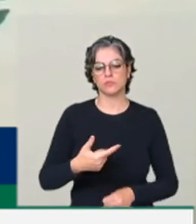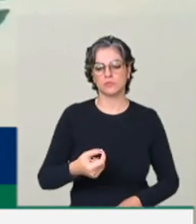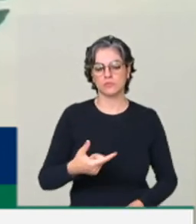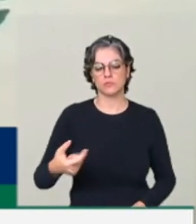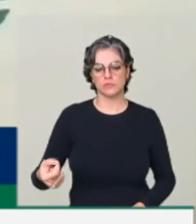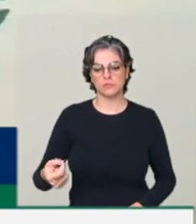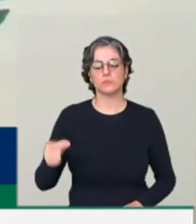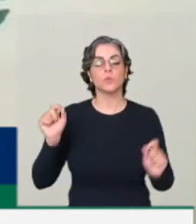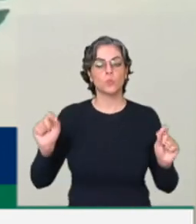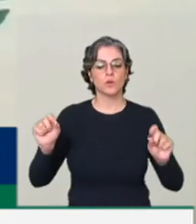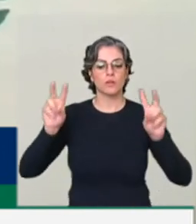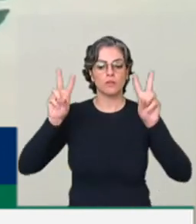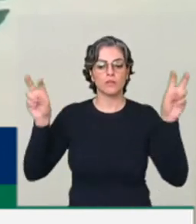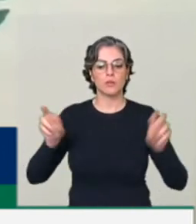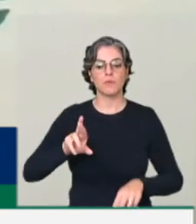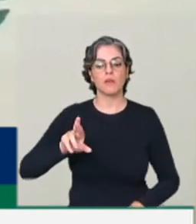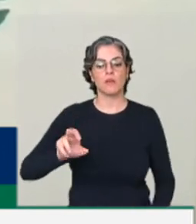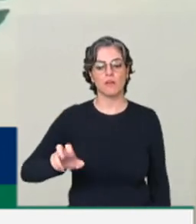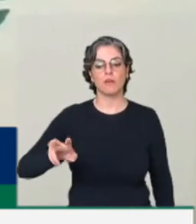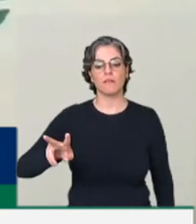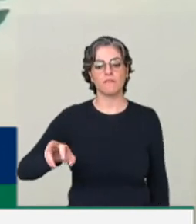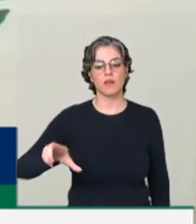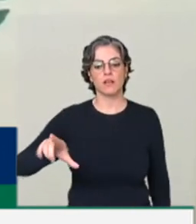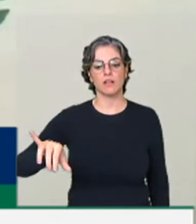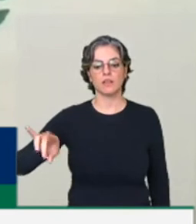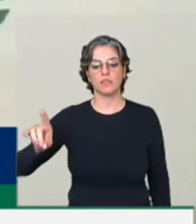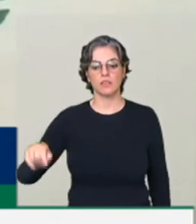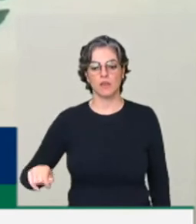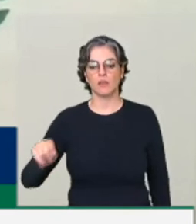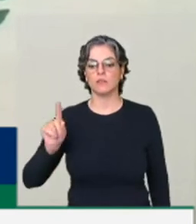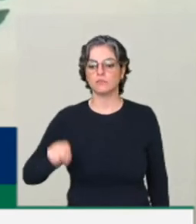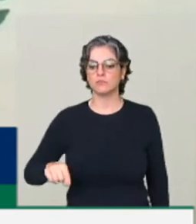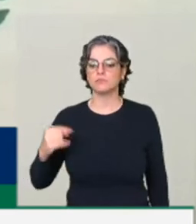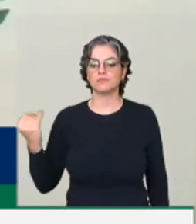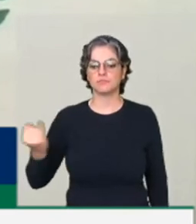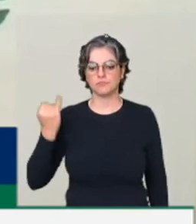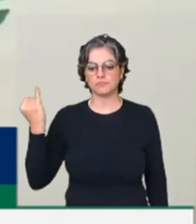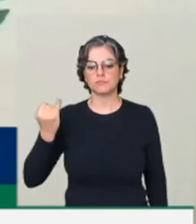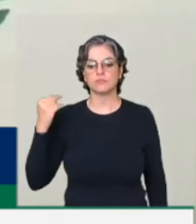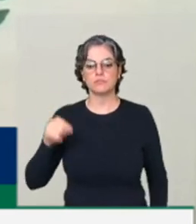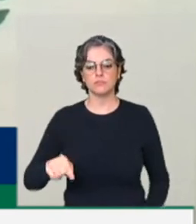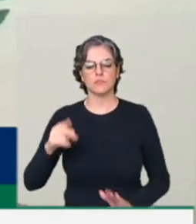O PROJETO 3252/2020 DO REVALIDA. CONSIDERO DE SUMA IMPORTÂNCIA ESSE PROJETO PARA QUE A GENTE POSSA SUPRIR UM